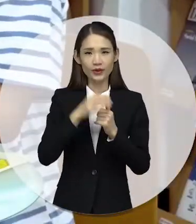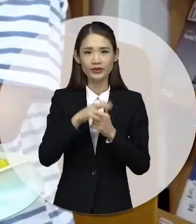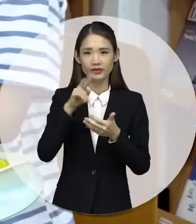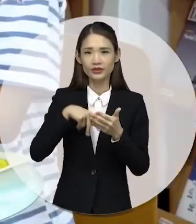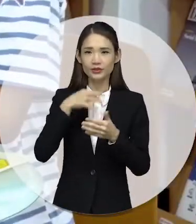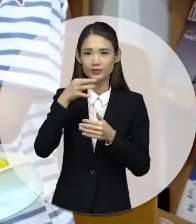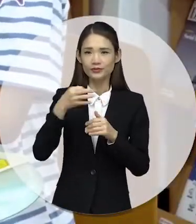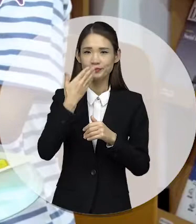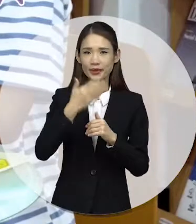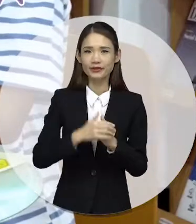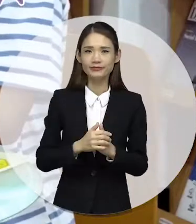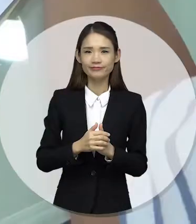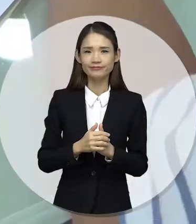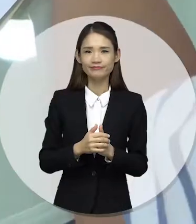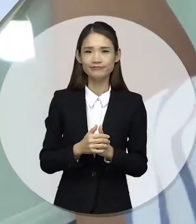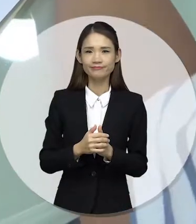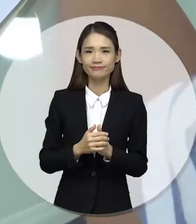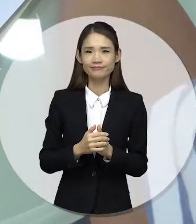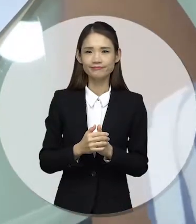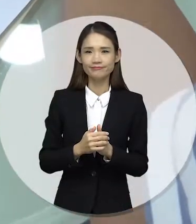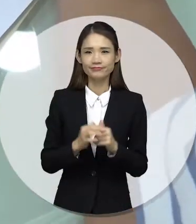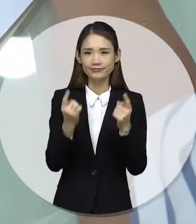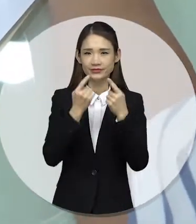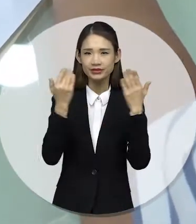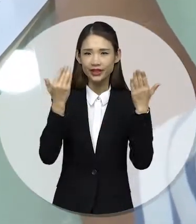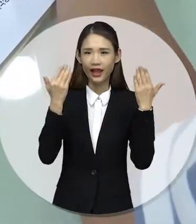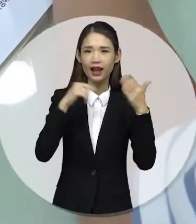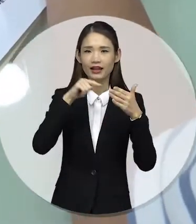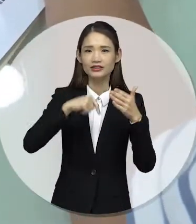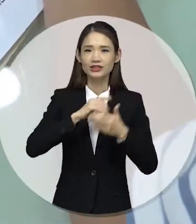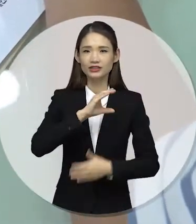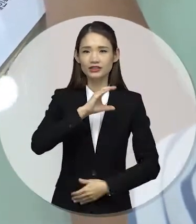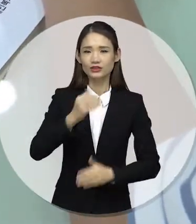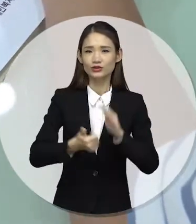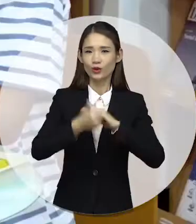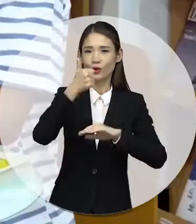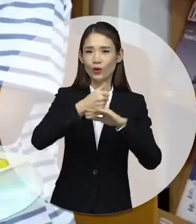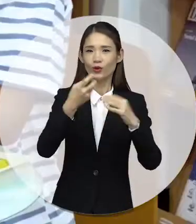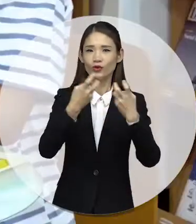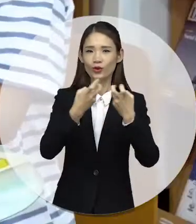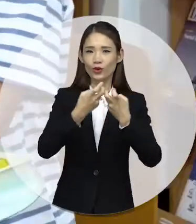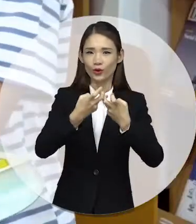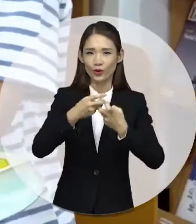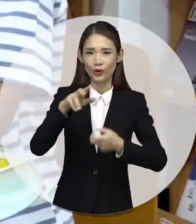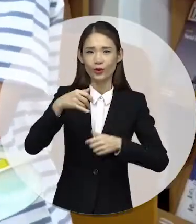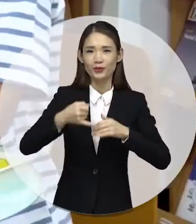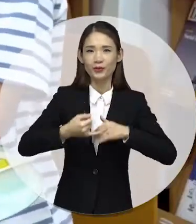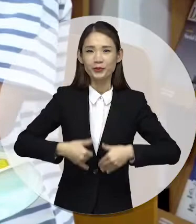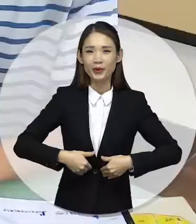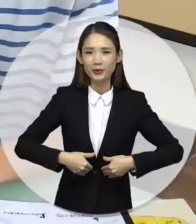김소희 : 그럼, 음… 대학에서 CC로 성공하는 법! 오빠 이거 필요한 거야?